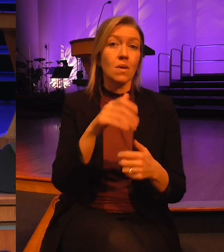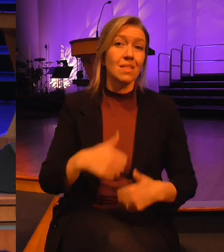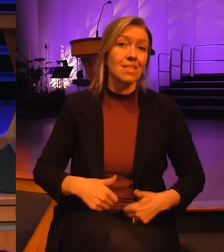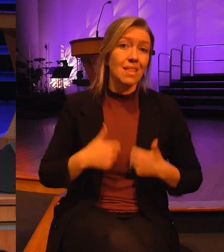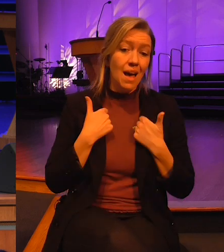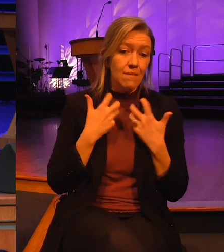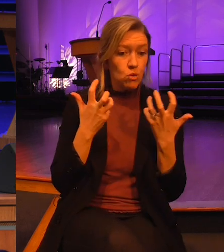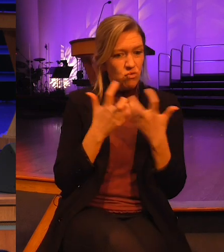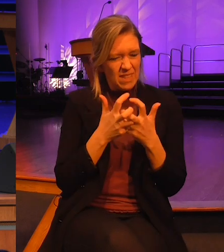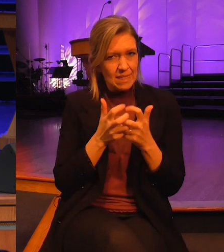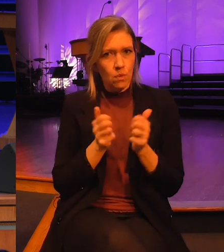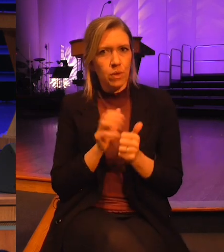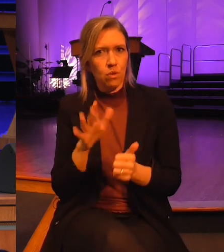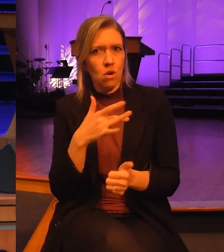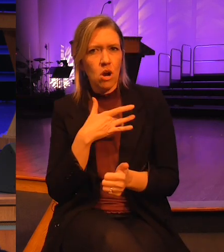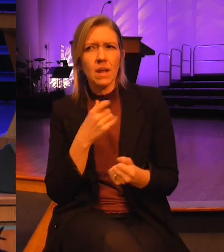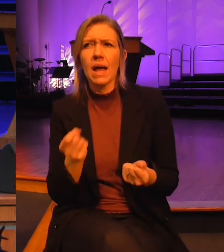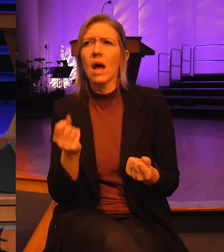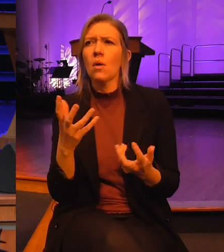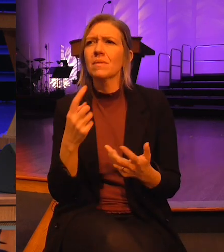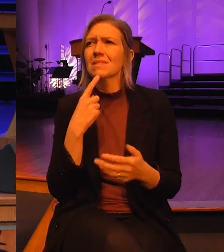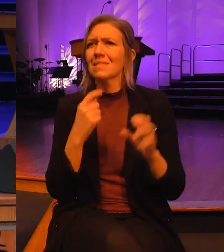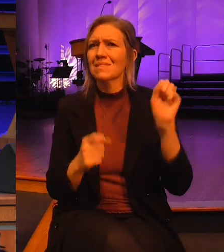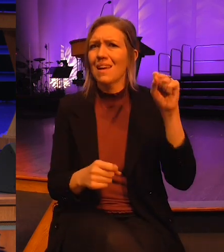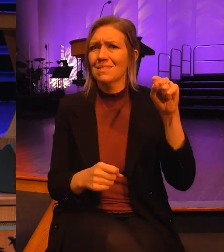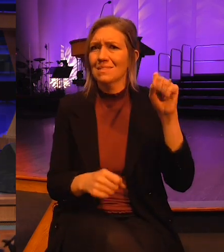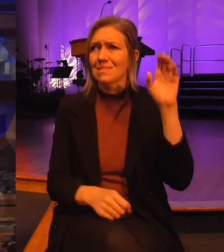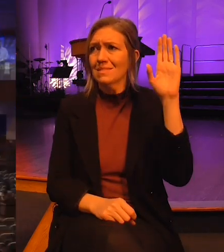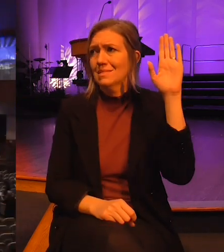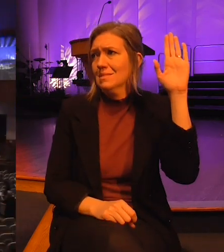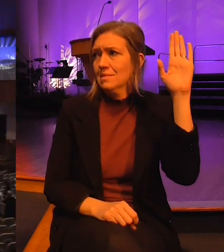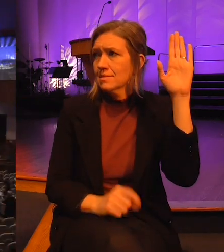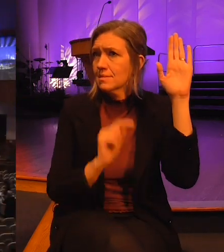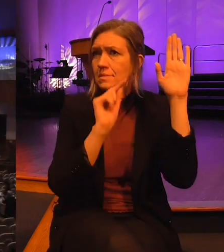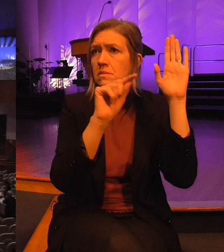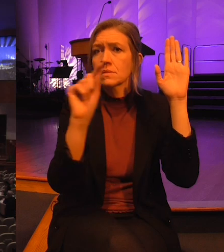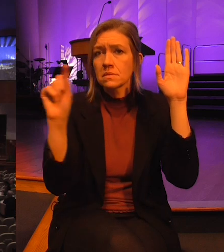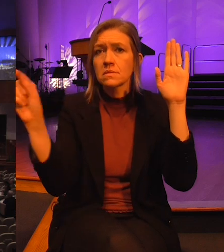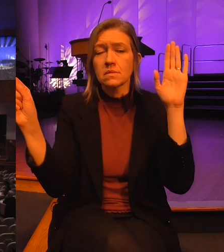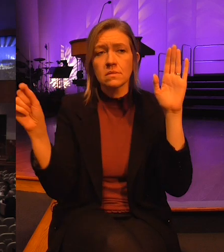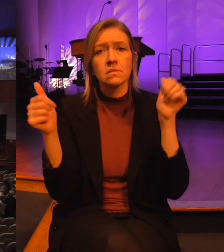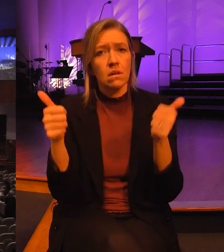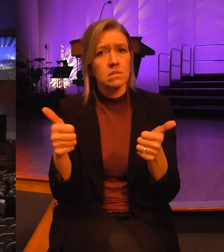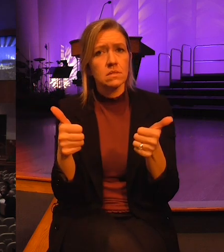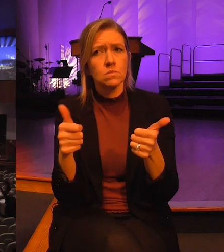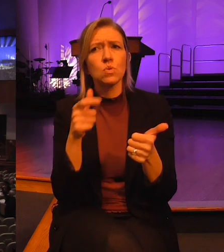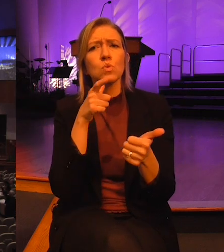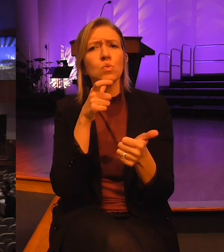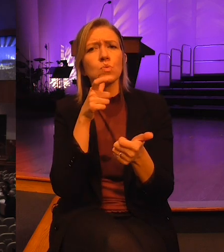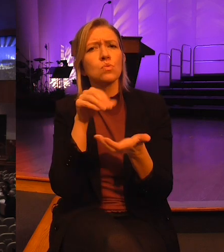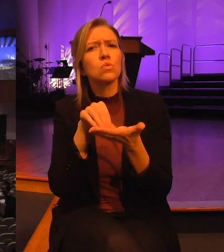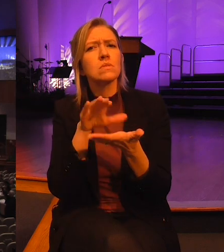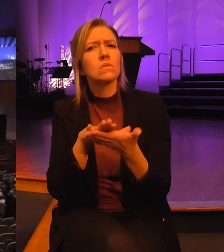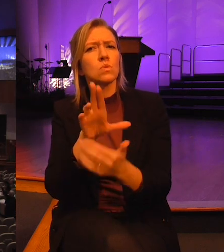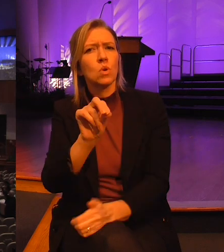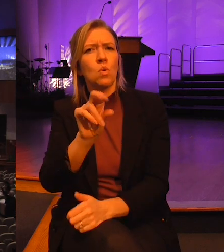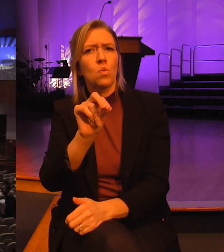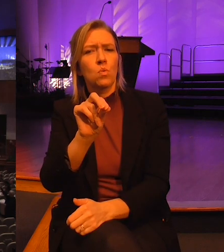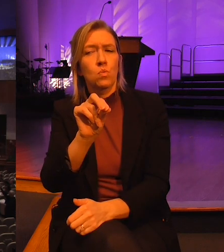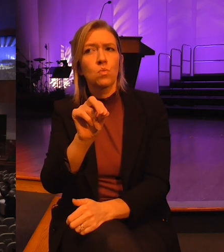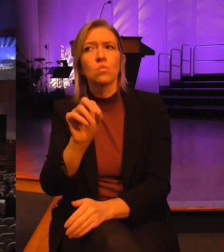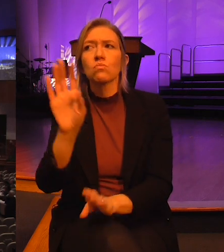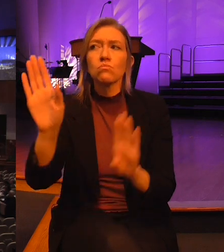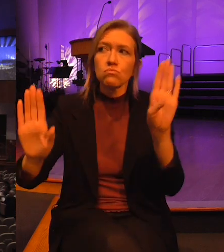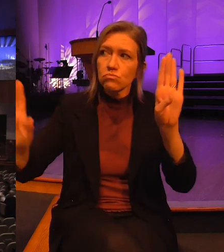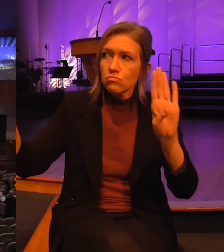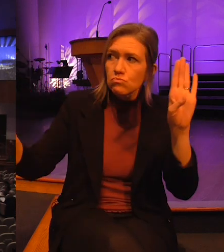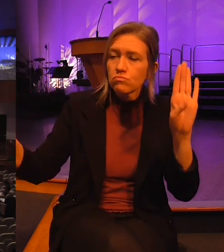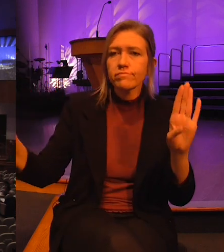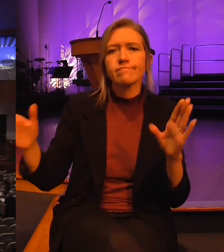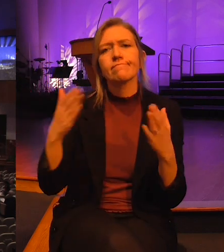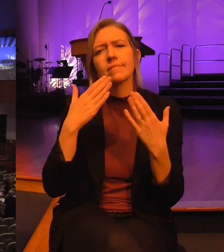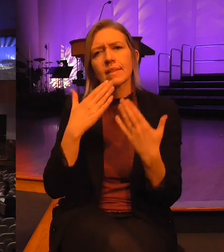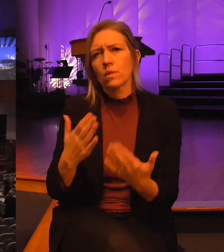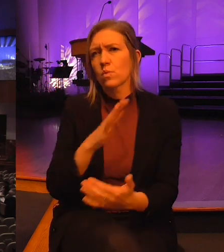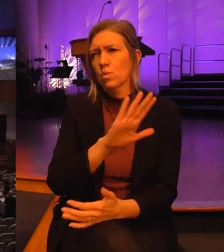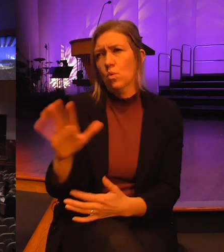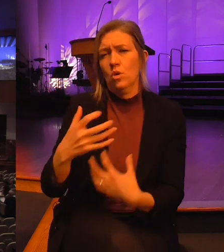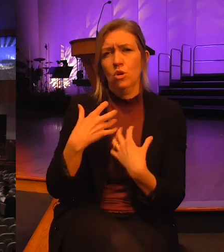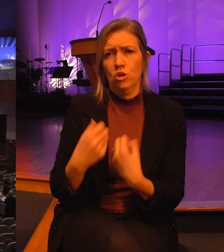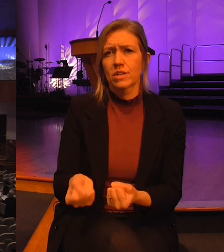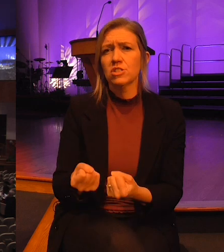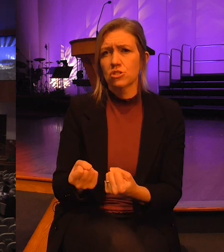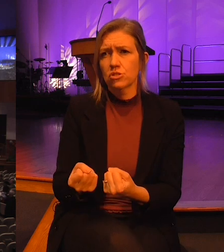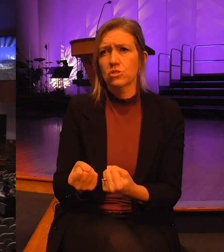respuesta sí increíble quién tuvo la respuesta no genial gracias por tu coraje en eso a veces